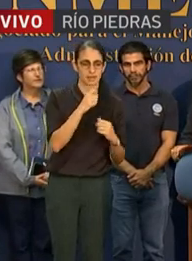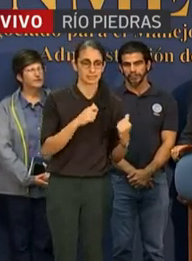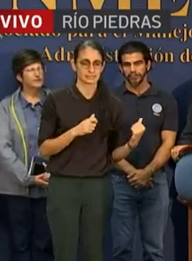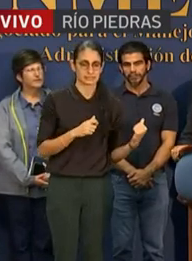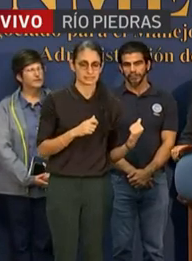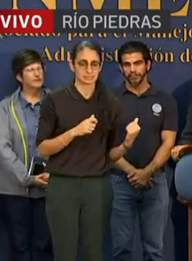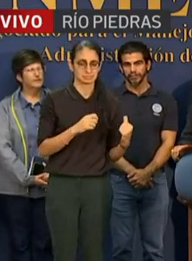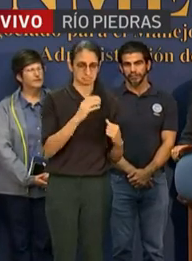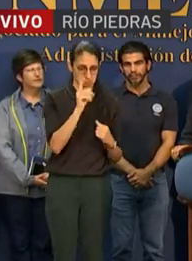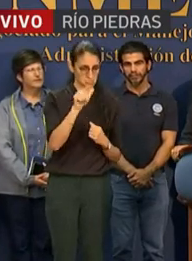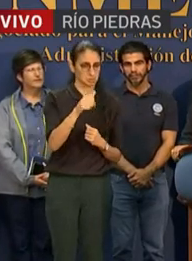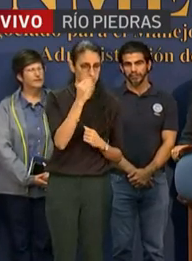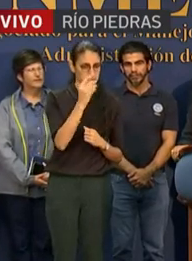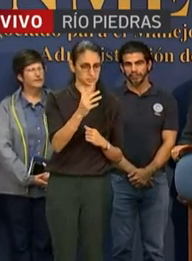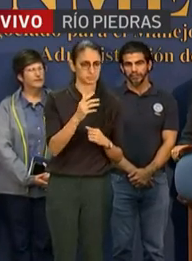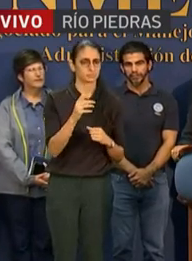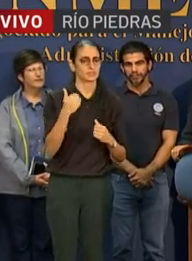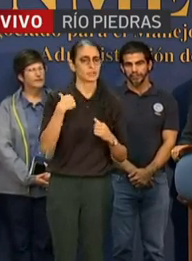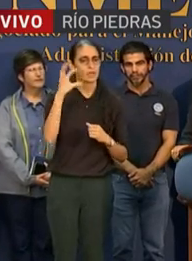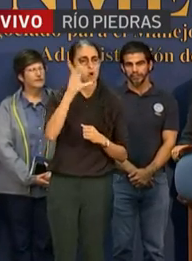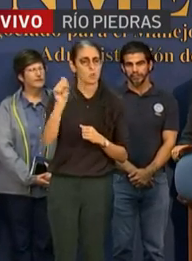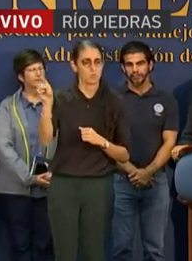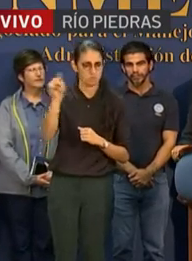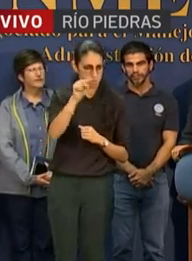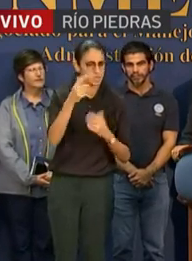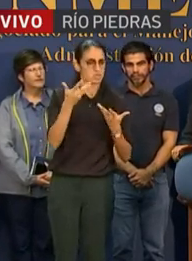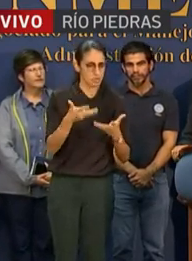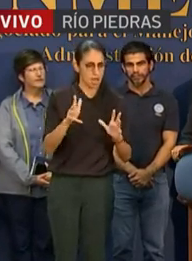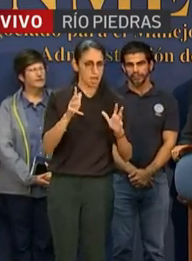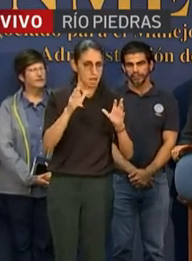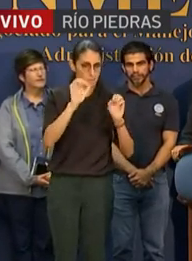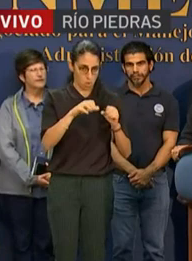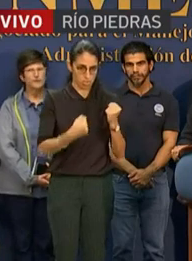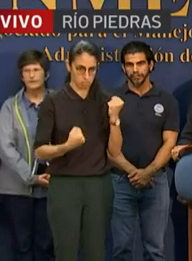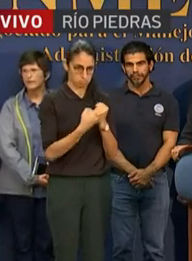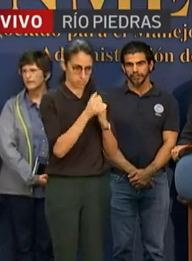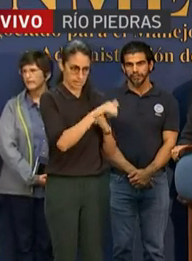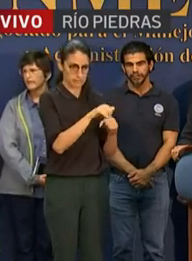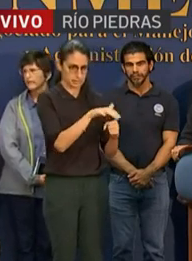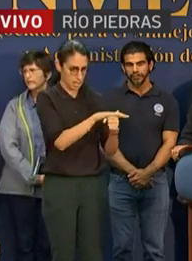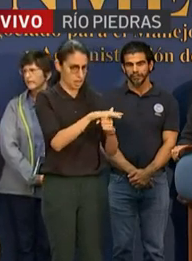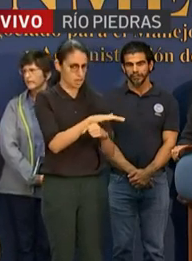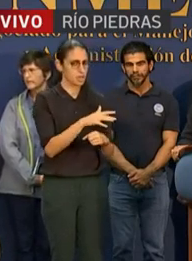¿CUANTO ESPECIALISTAS O EN ESA ÁREA?